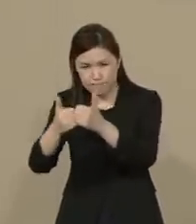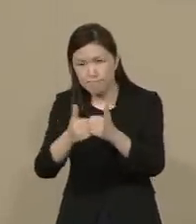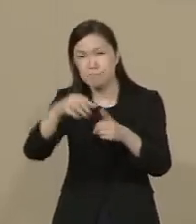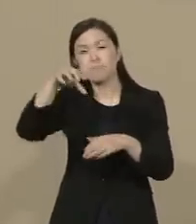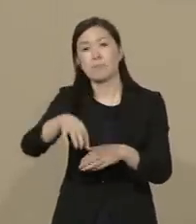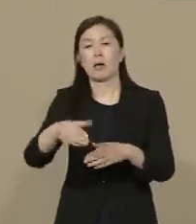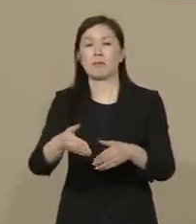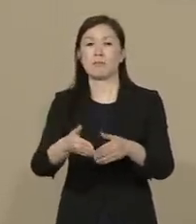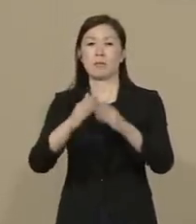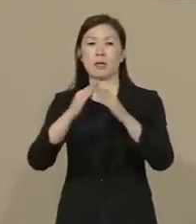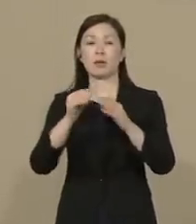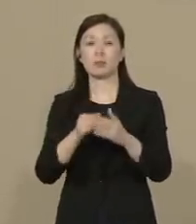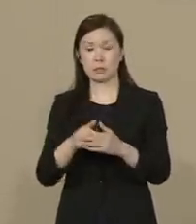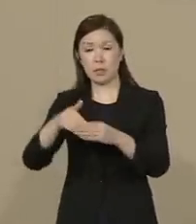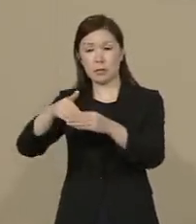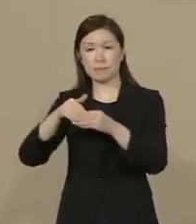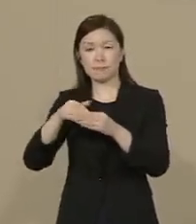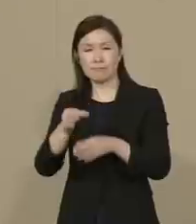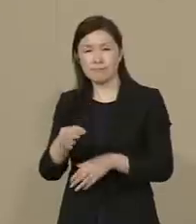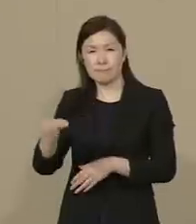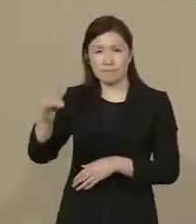賃上げへの流れが生まれました